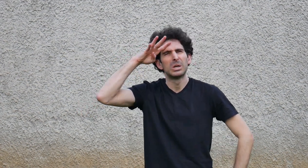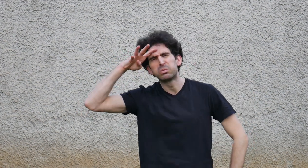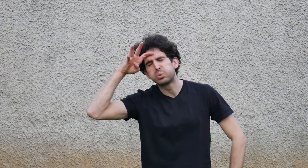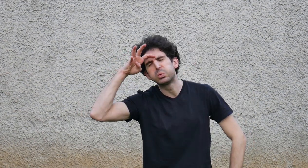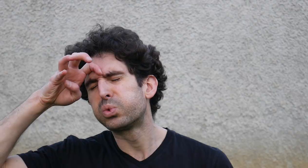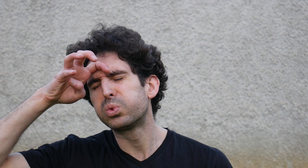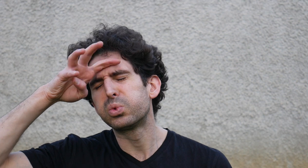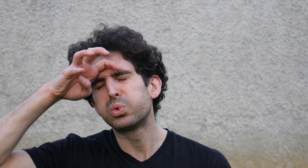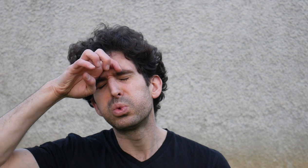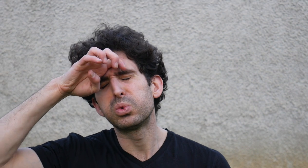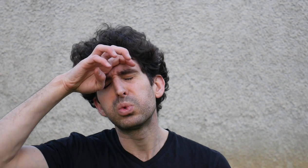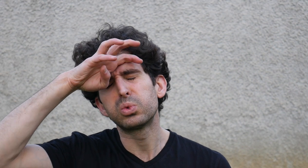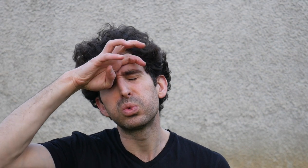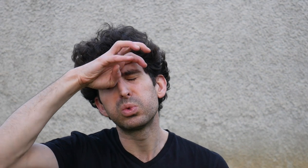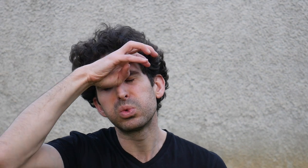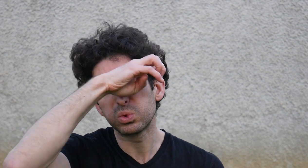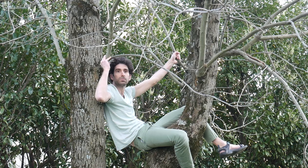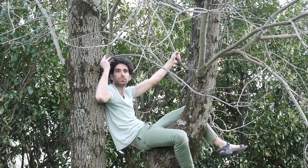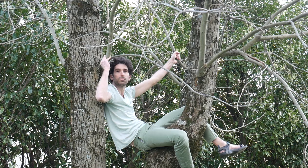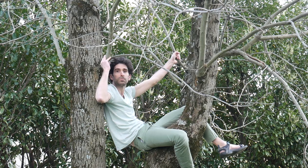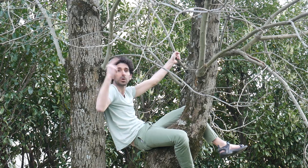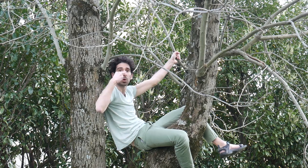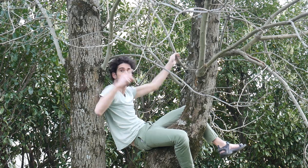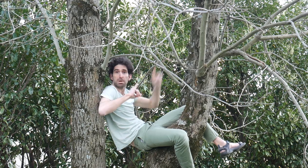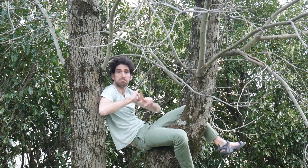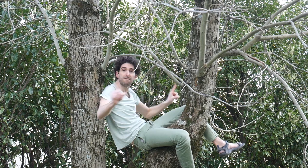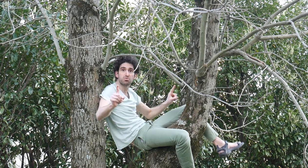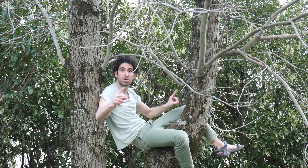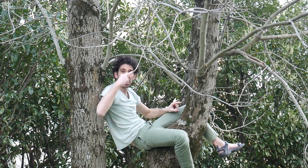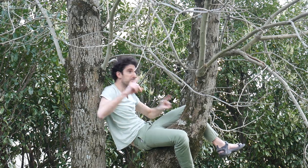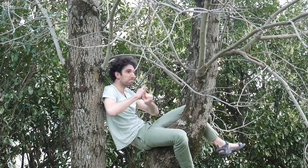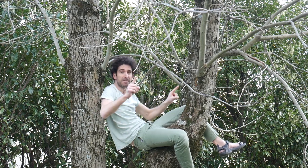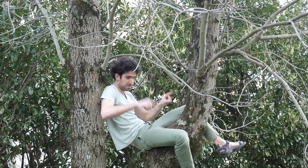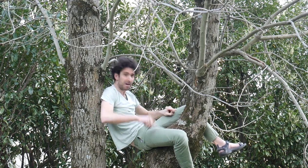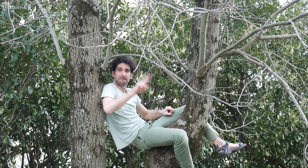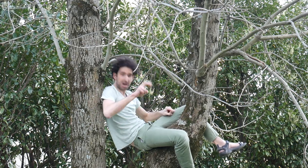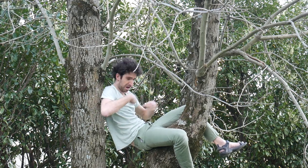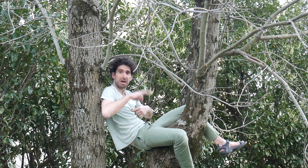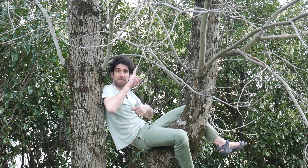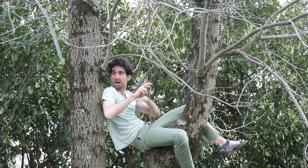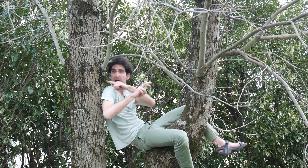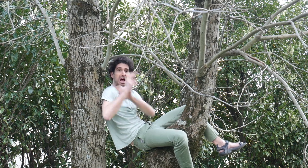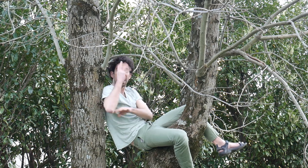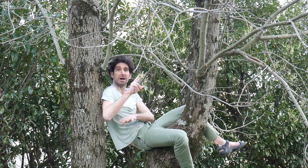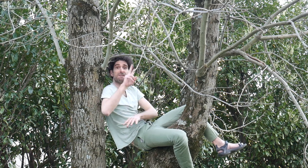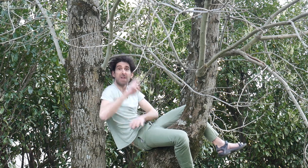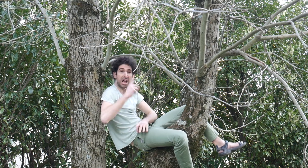c'est trèèèèès difficile. "Tu ne me vois pas, tu ne me vois pas." "Je suis tout vert, l'arbre est vert."